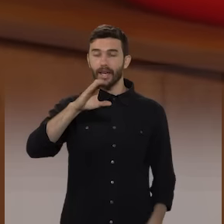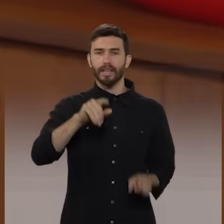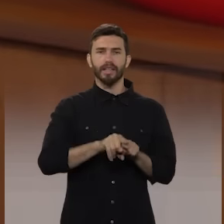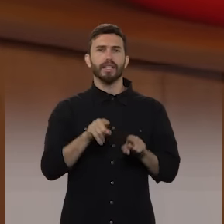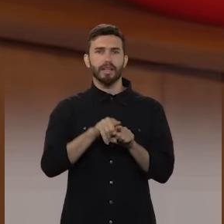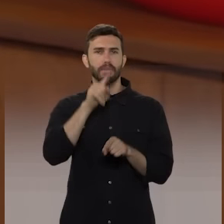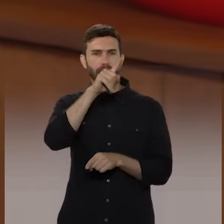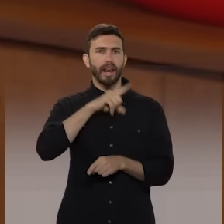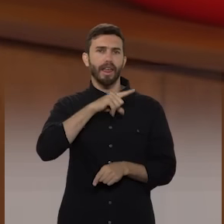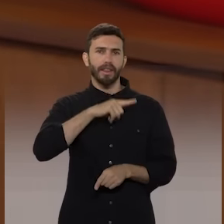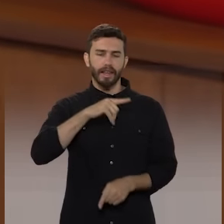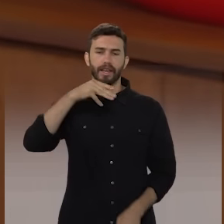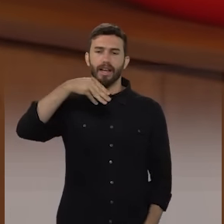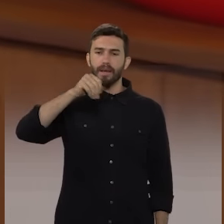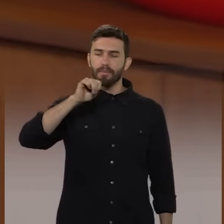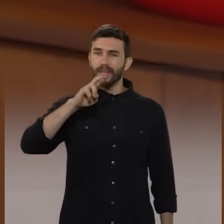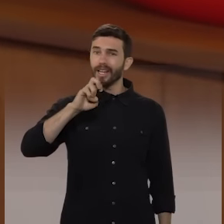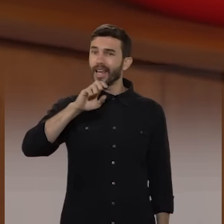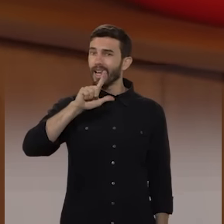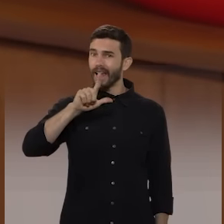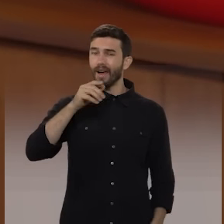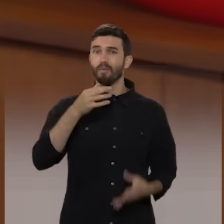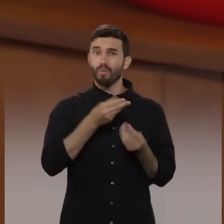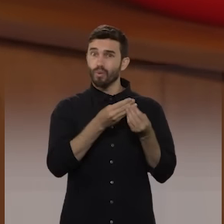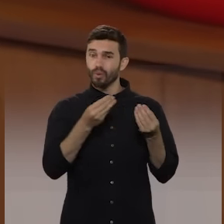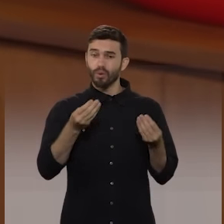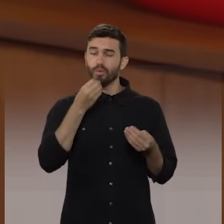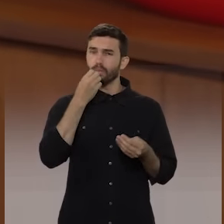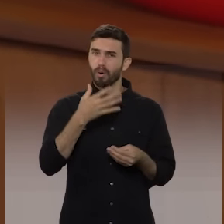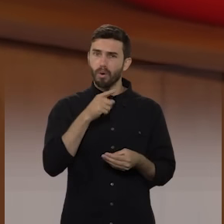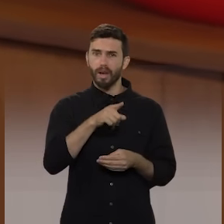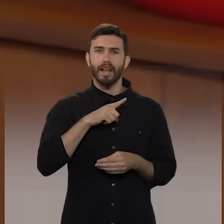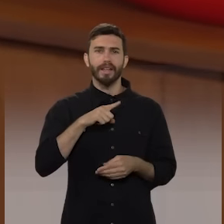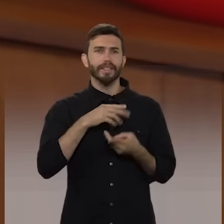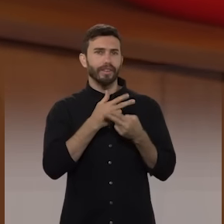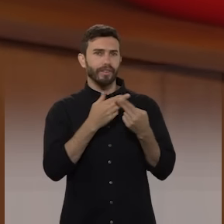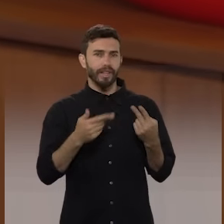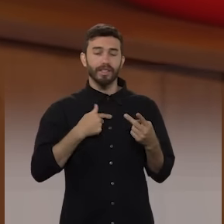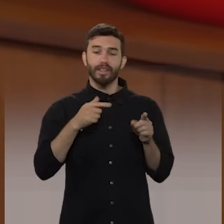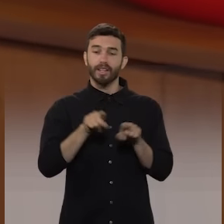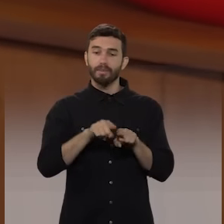que propriamente à exploração mineral. Então, eles recebem muito minério e fazem a transformação com